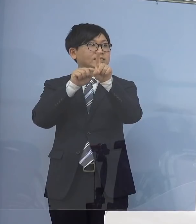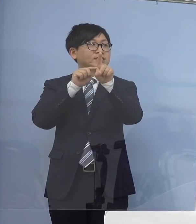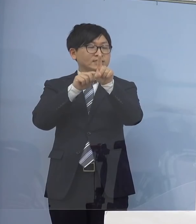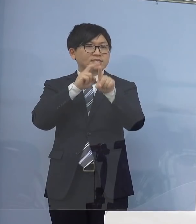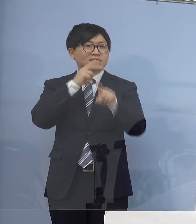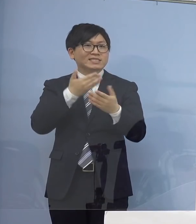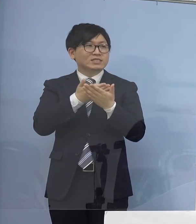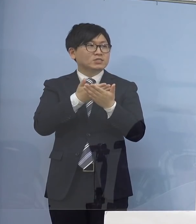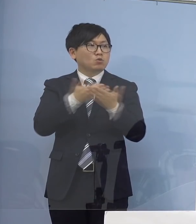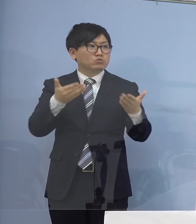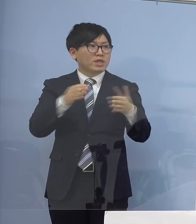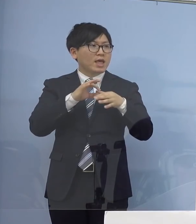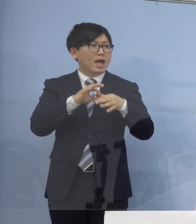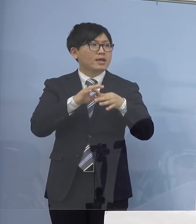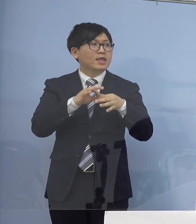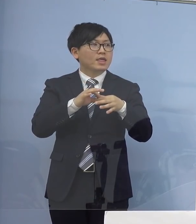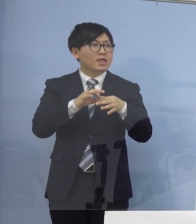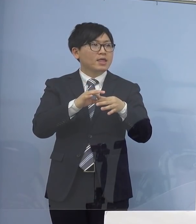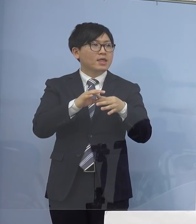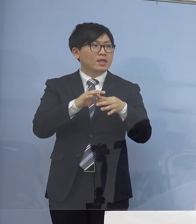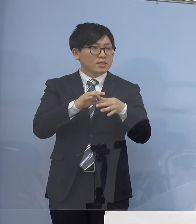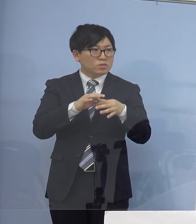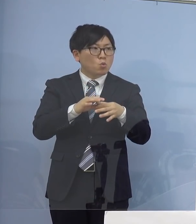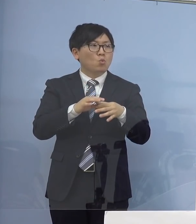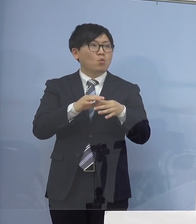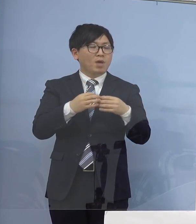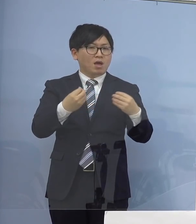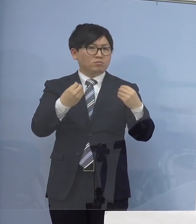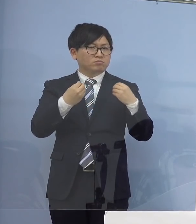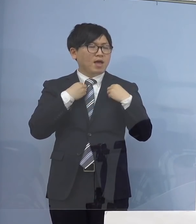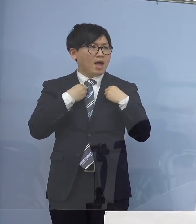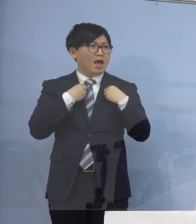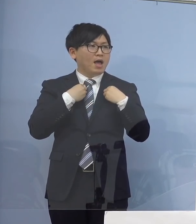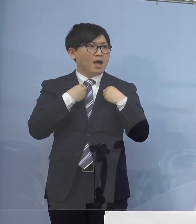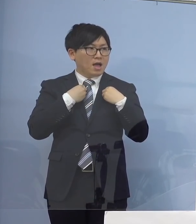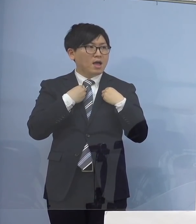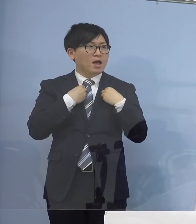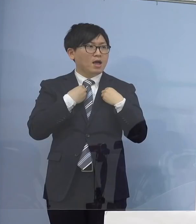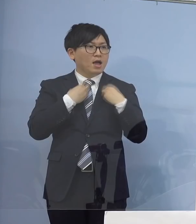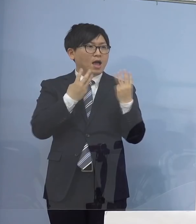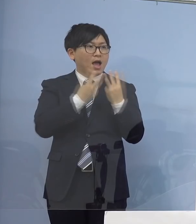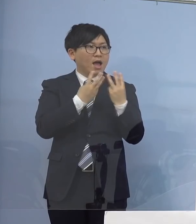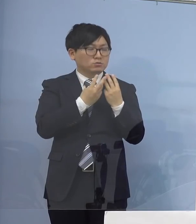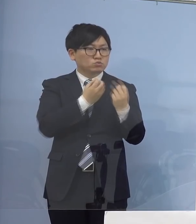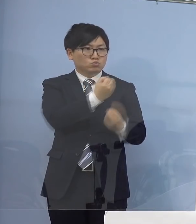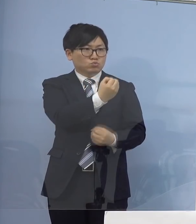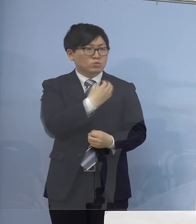飲食店絡みで感染された という言い方をされたと思うんですが